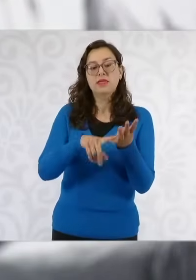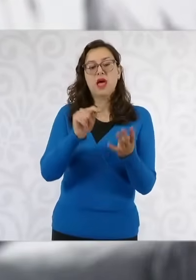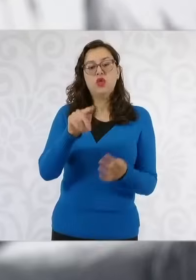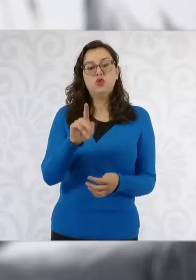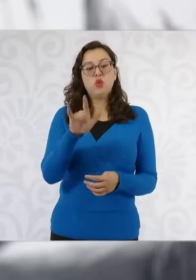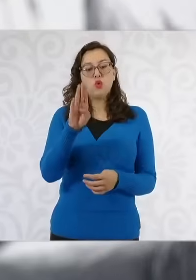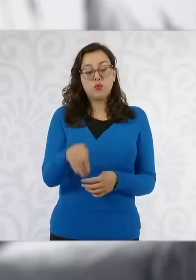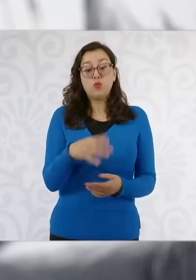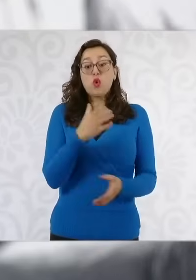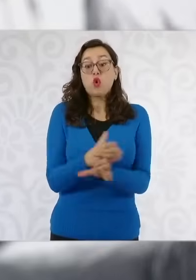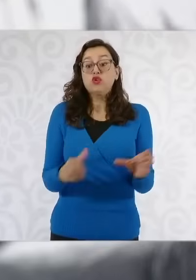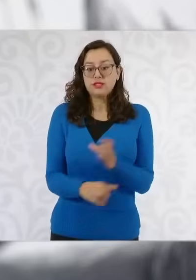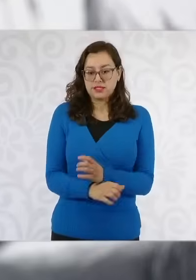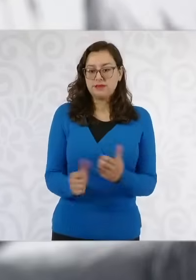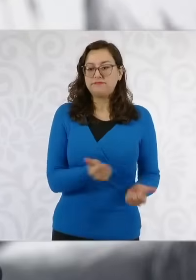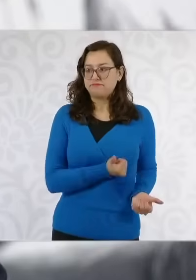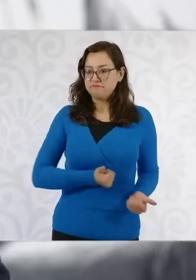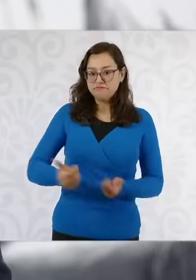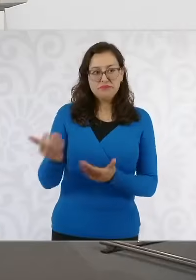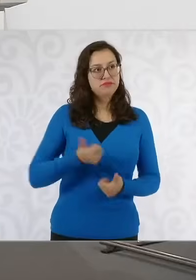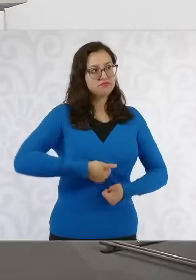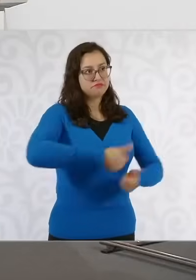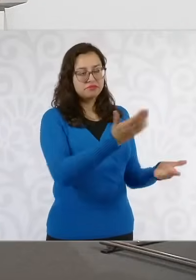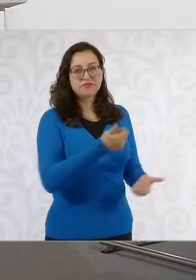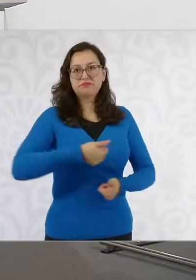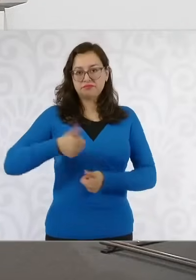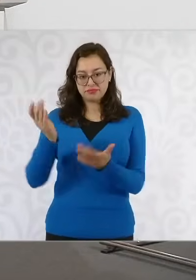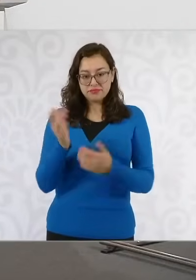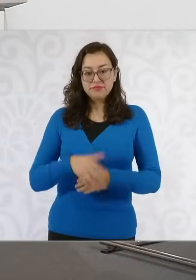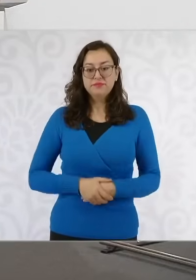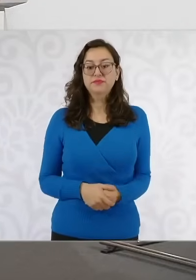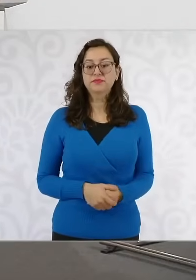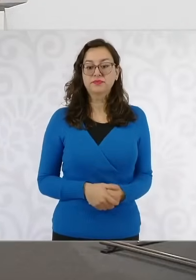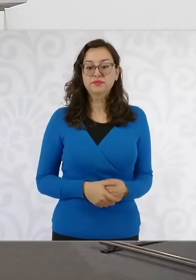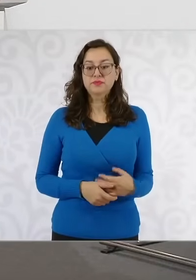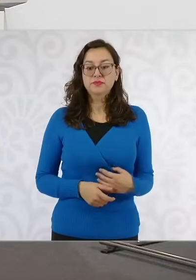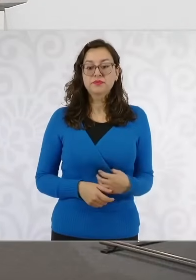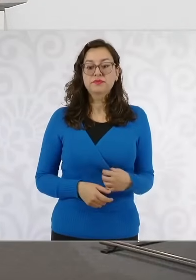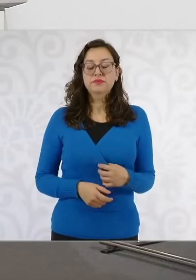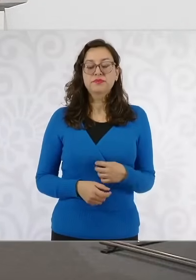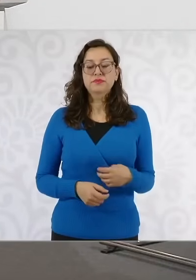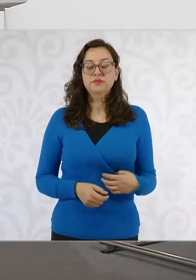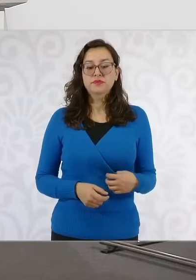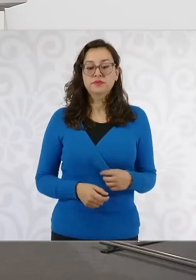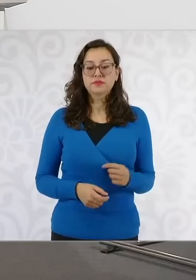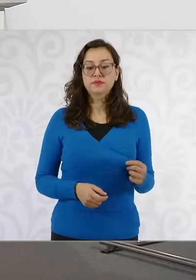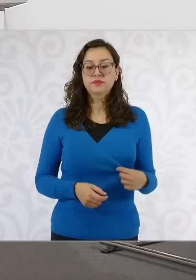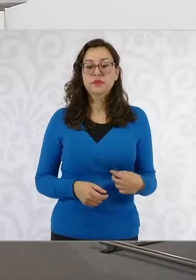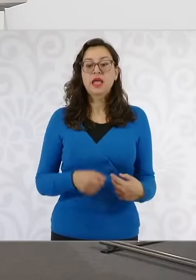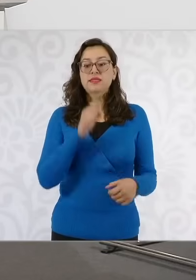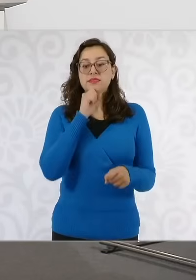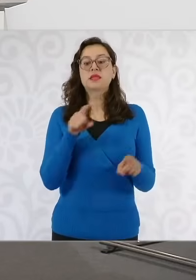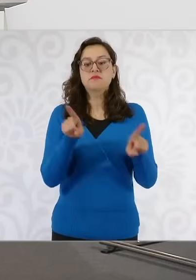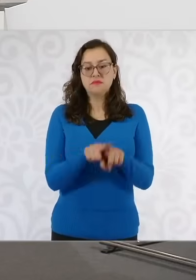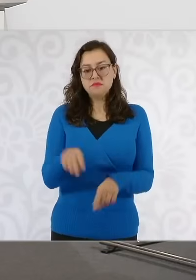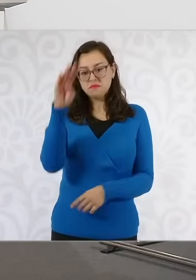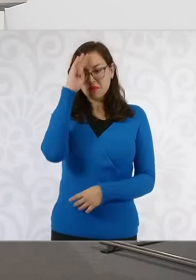bienes y servicios hacia estos lugares y estamos proyectando en el 2030 tener un 3%